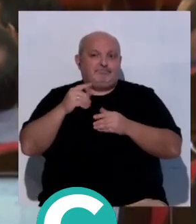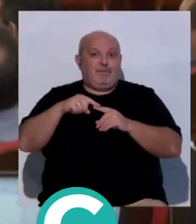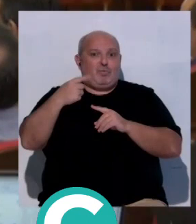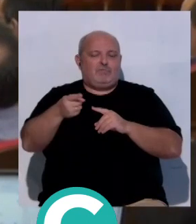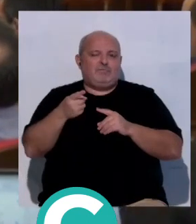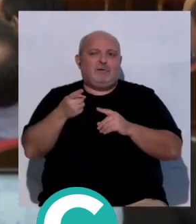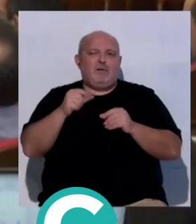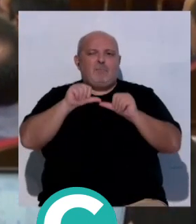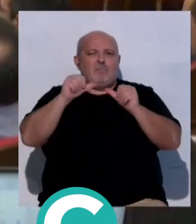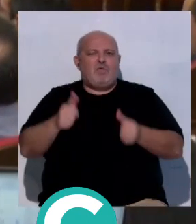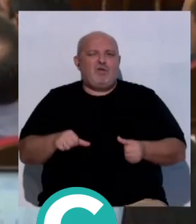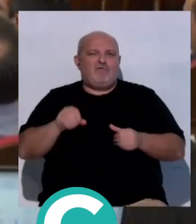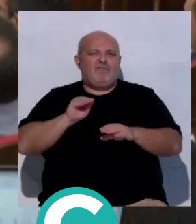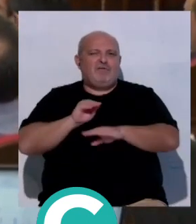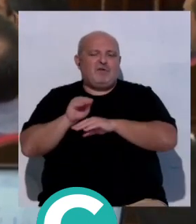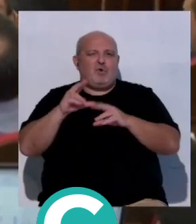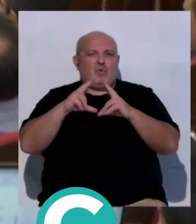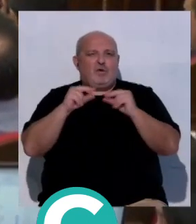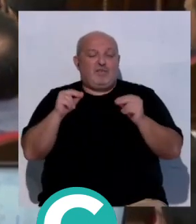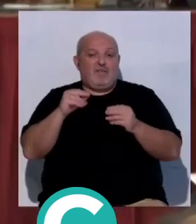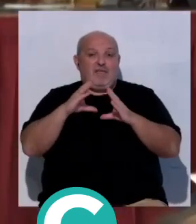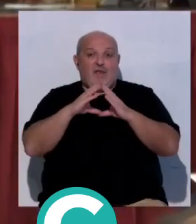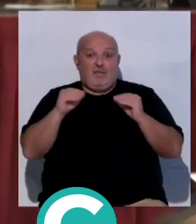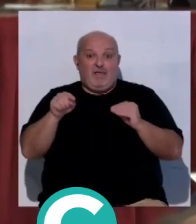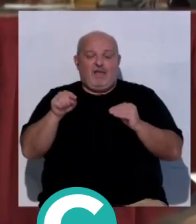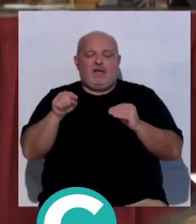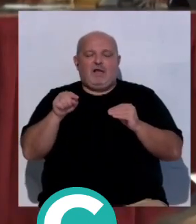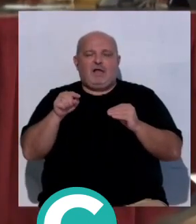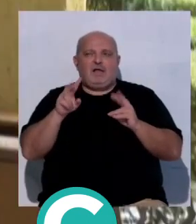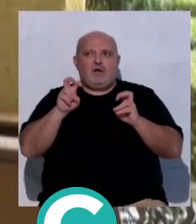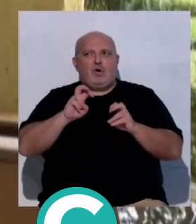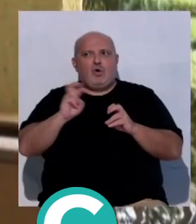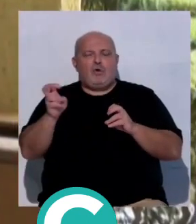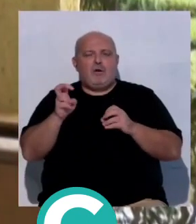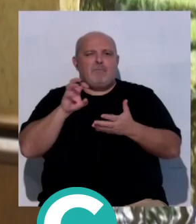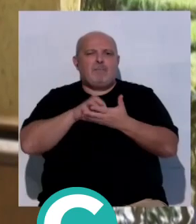el nuevo modelo de financiación universitaria de Andalucía así como el nuevo mapa de titulaciones